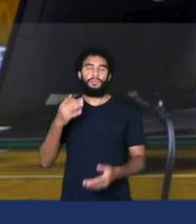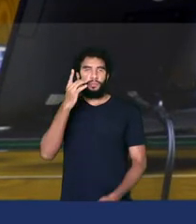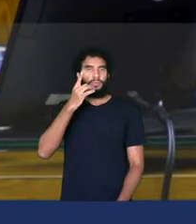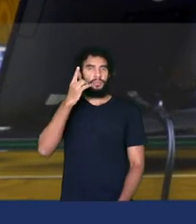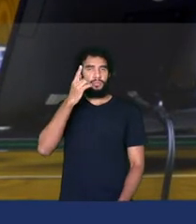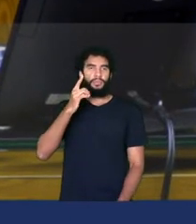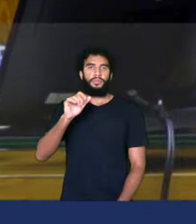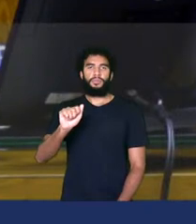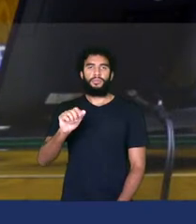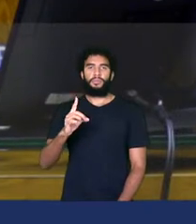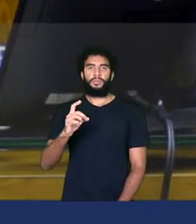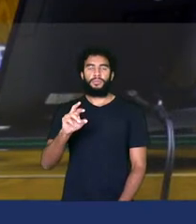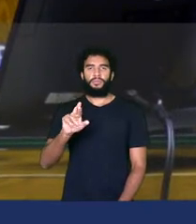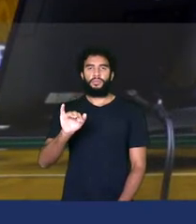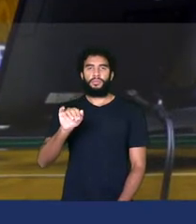ADRIANA VENTURA, DA NOSSA